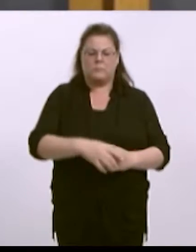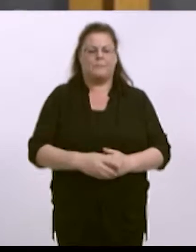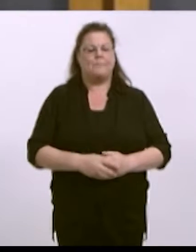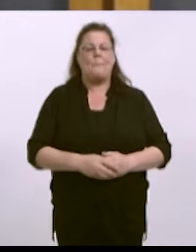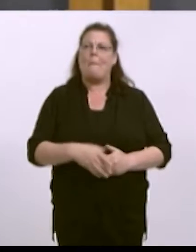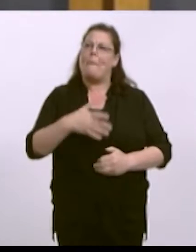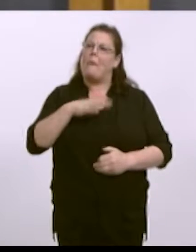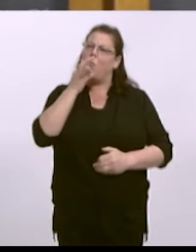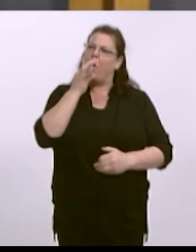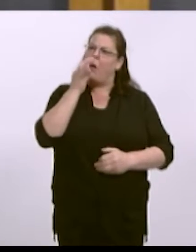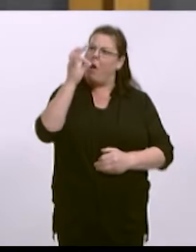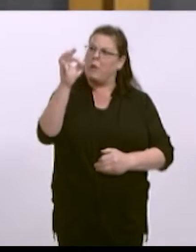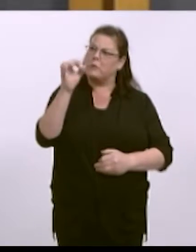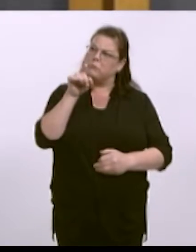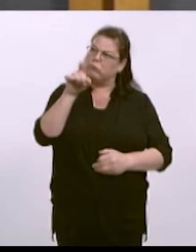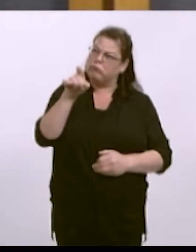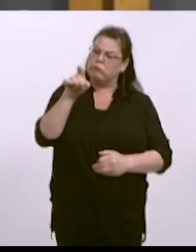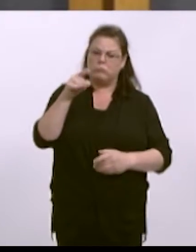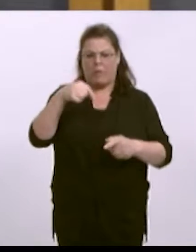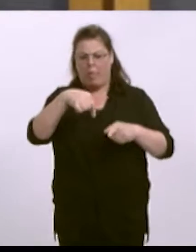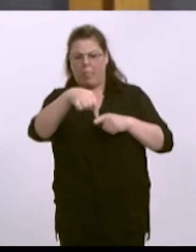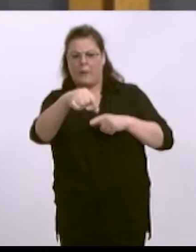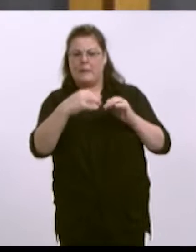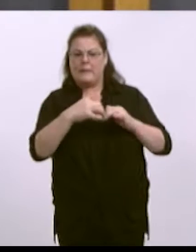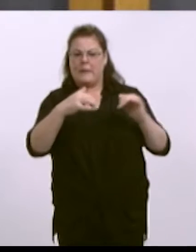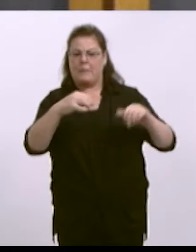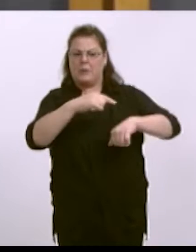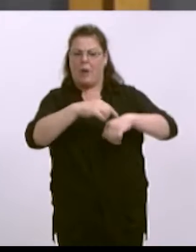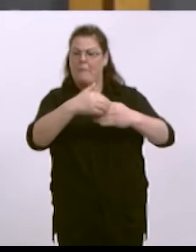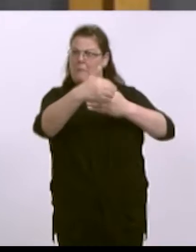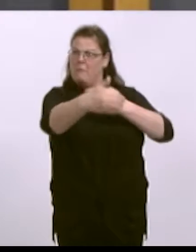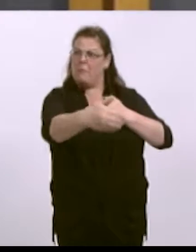am gyflwyno deddfwriaeth yn y ddau faes yma? Carwyn Jones: Ynlgyn ‚ír ail eitem fanna,